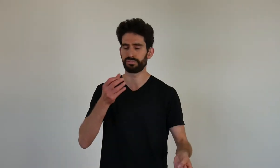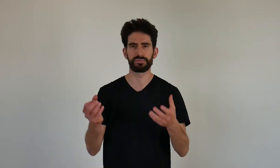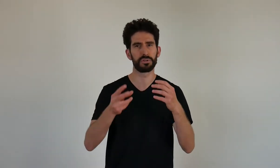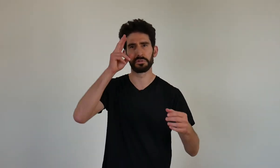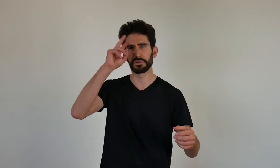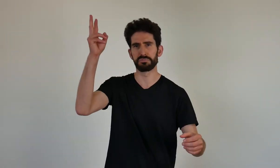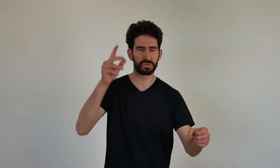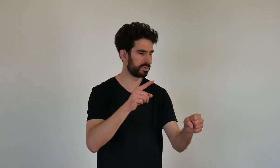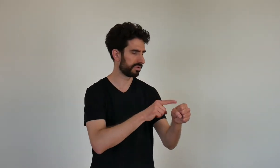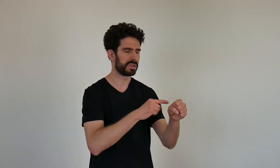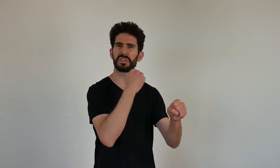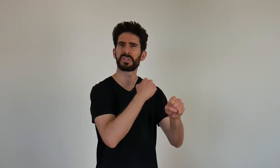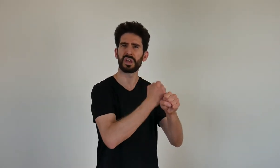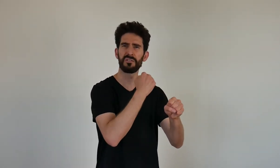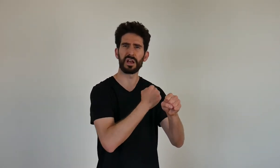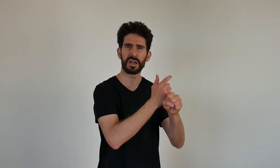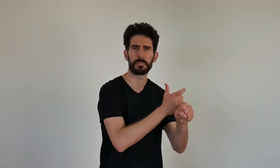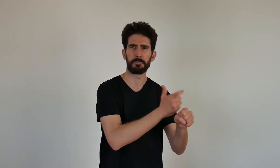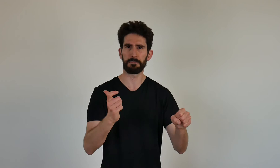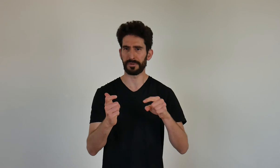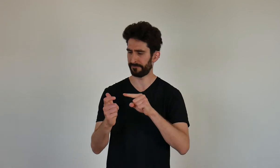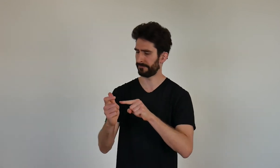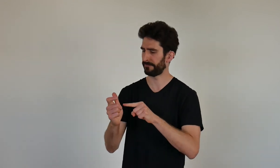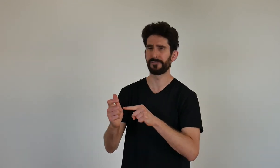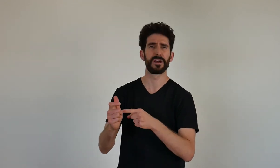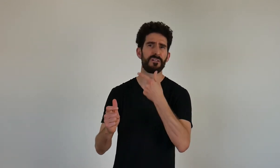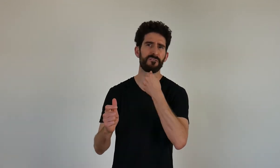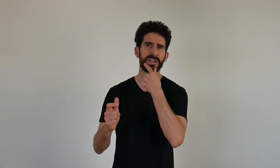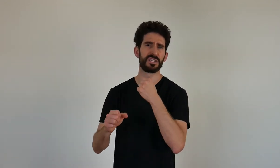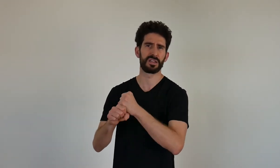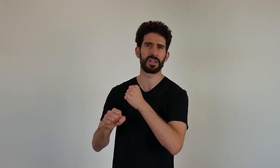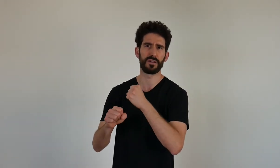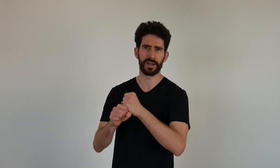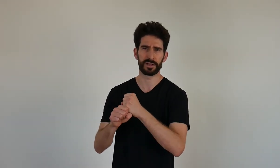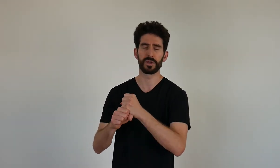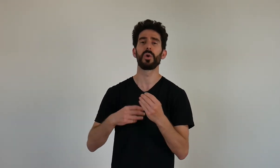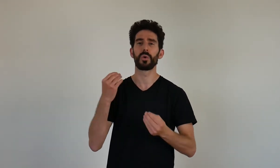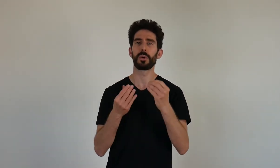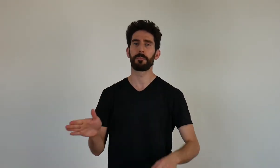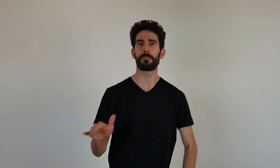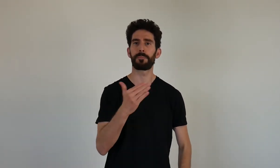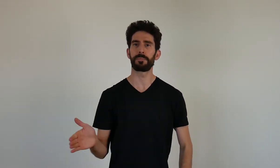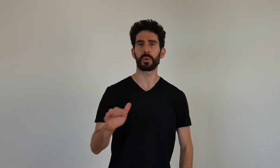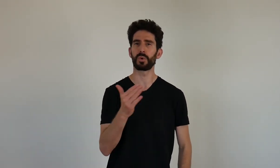Le jonglage m'a habitué à travailler d'abord de la main gauche avant de passer à la main droite. Au ping-pong,